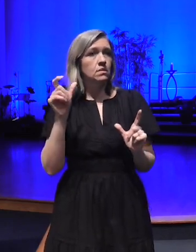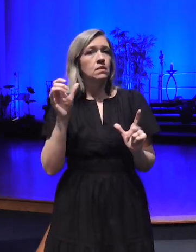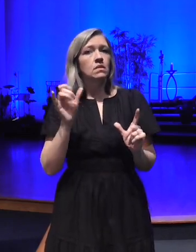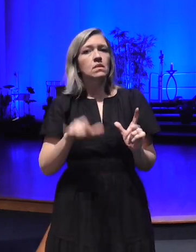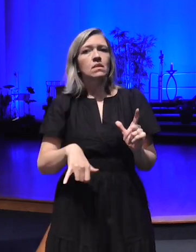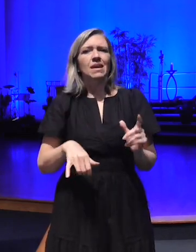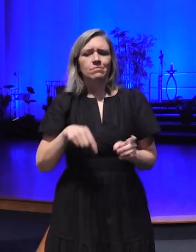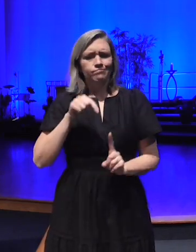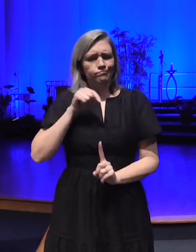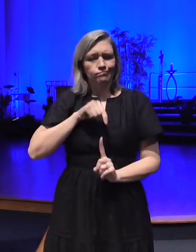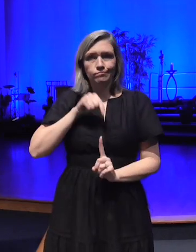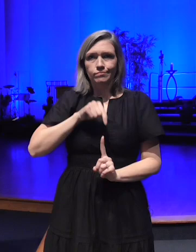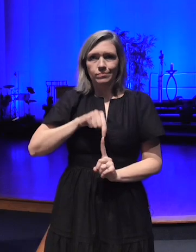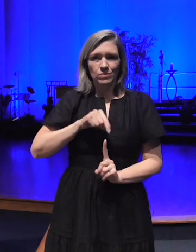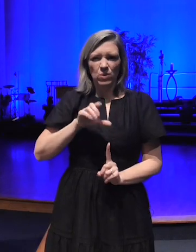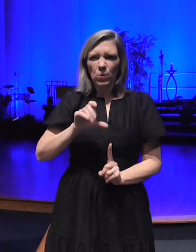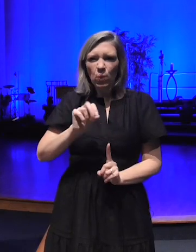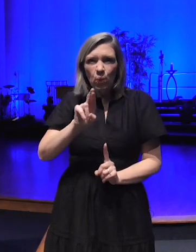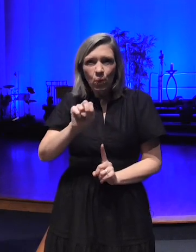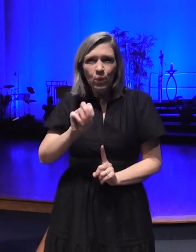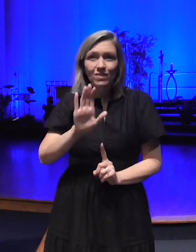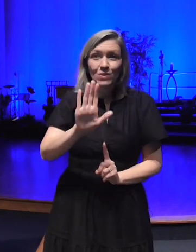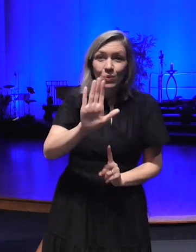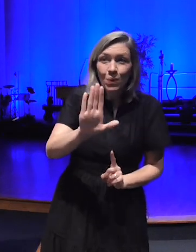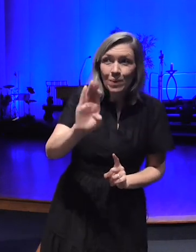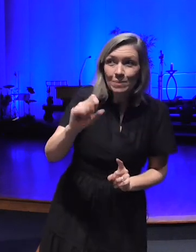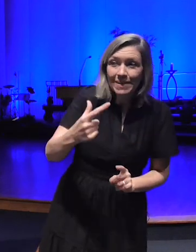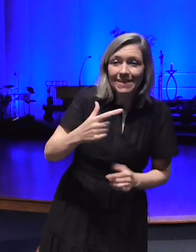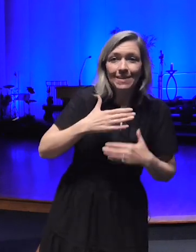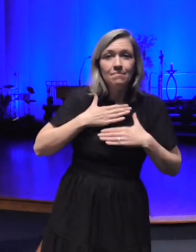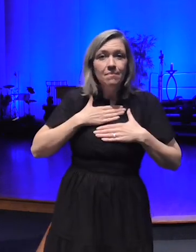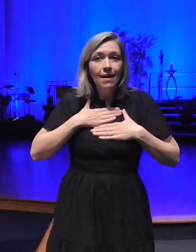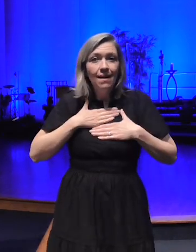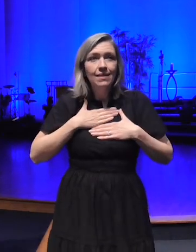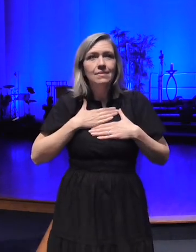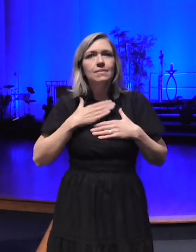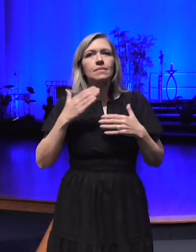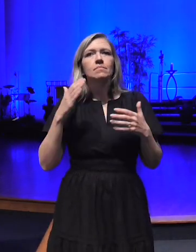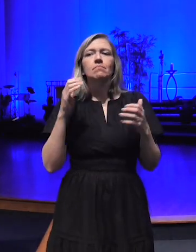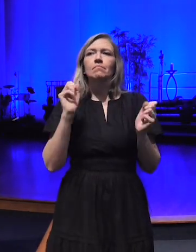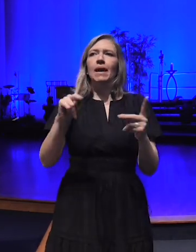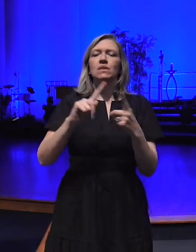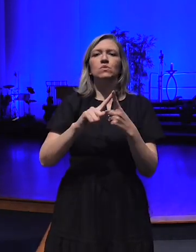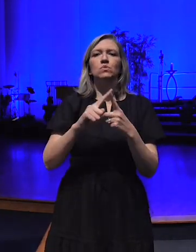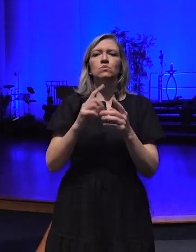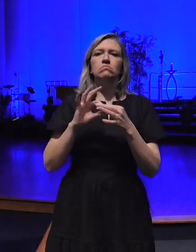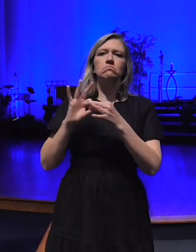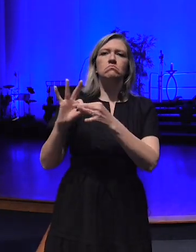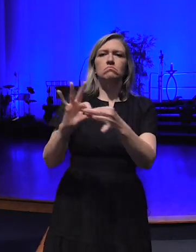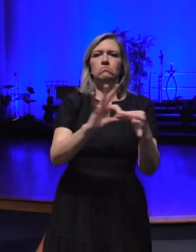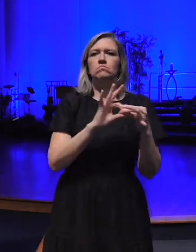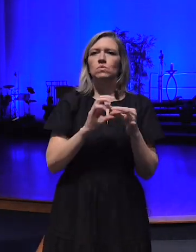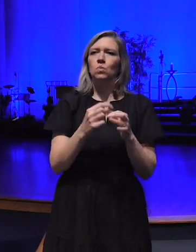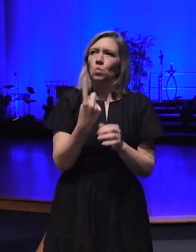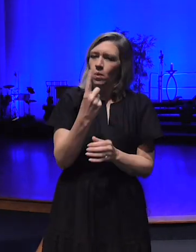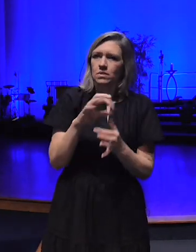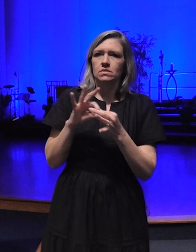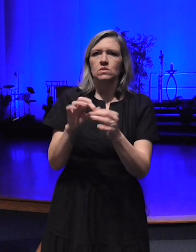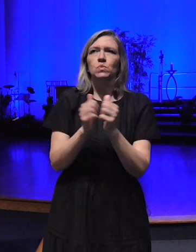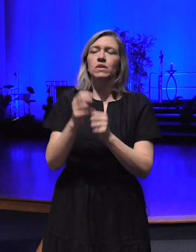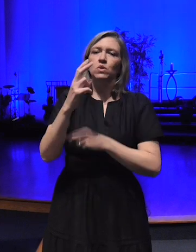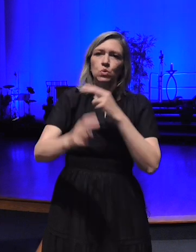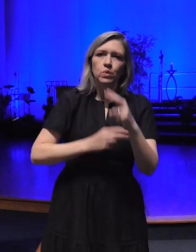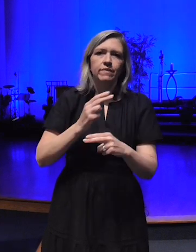de tu ser en la mente regresa a la Unidad con el corazón universal y comenzamos a descubrir